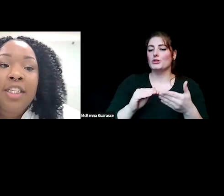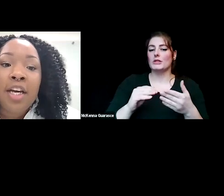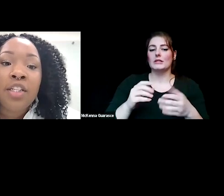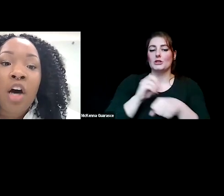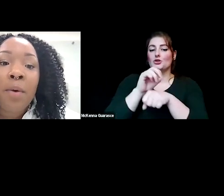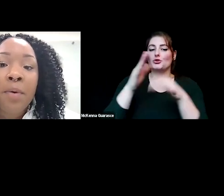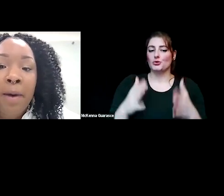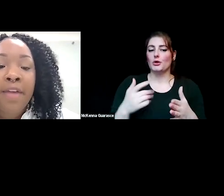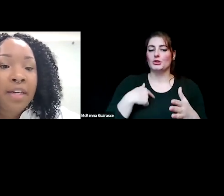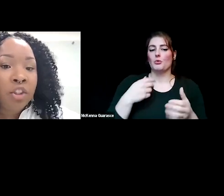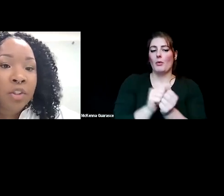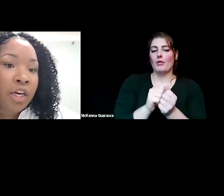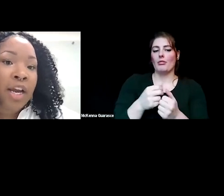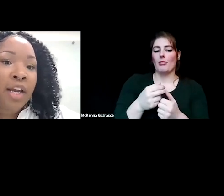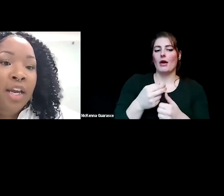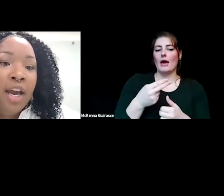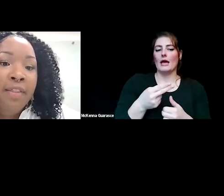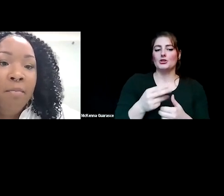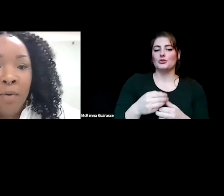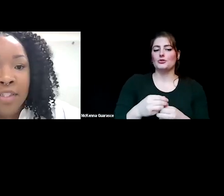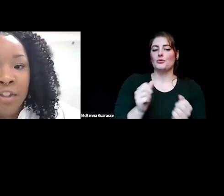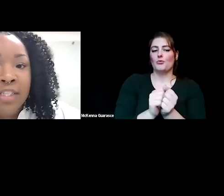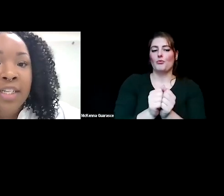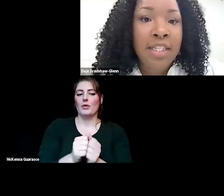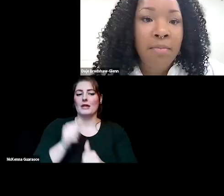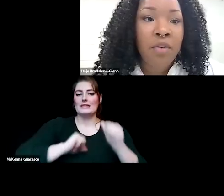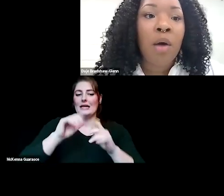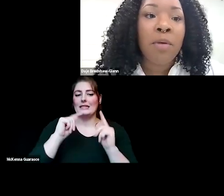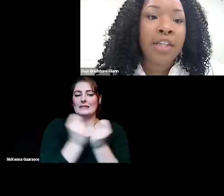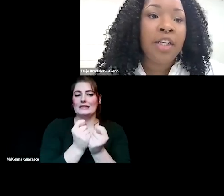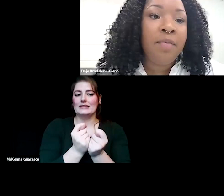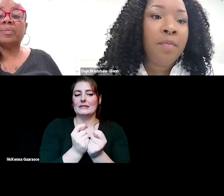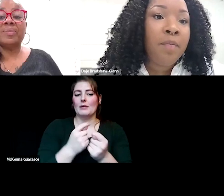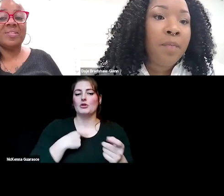y les hablará sobre esa capacitación inicial y la importancia de abordar el estigma durante el trabajo de reducción de daños.